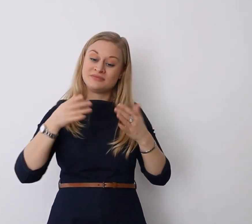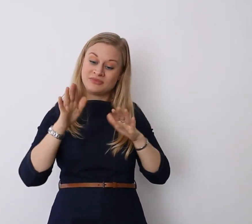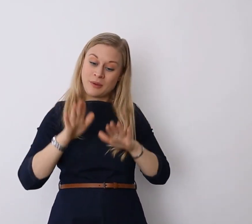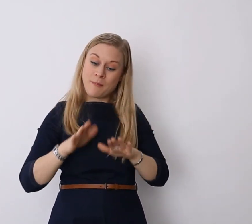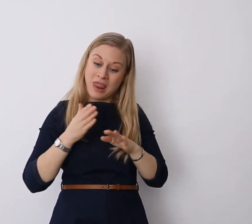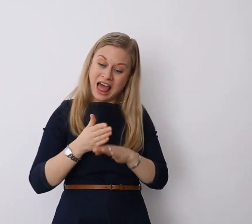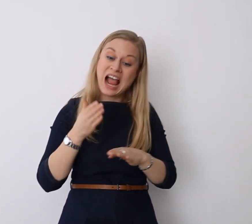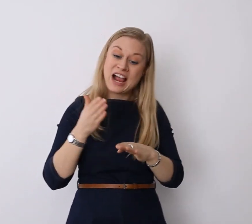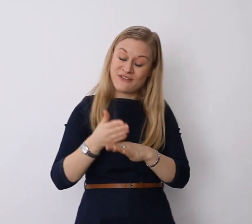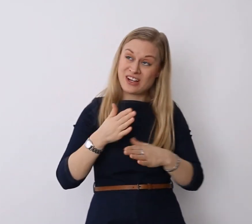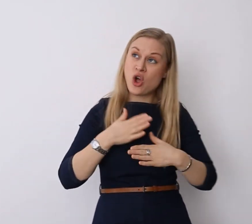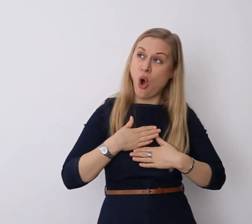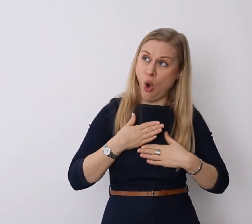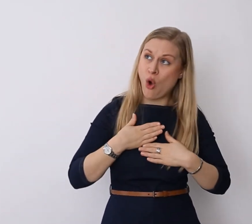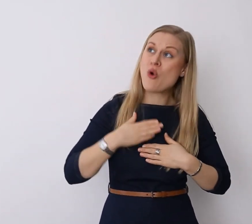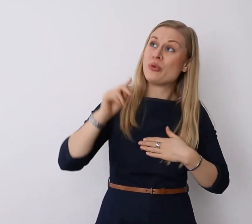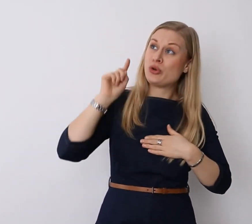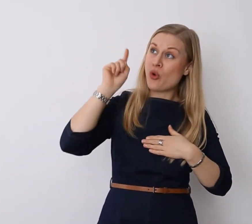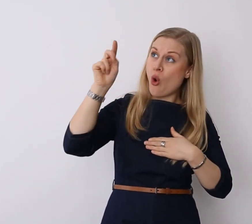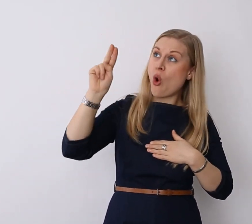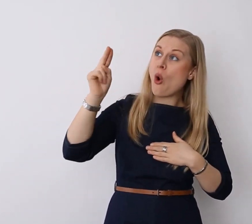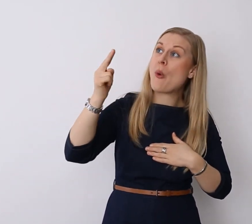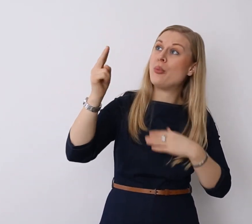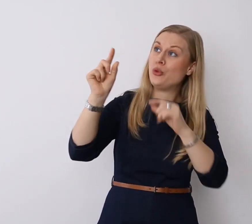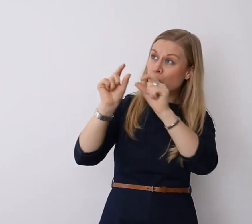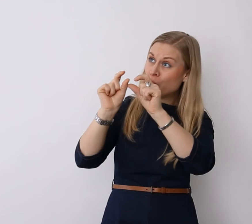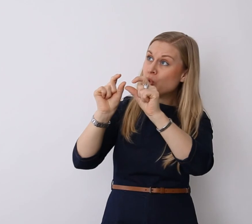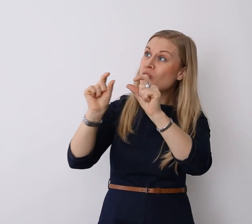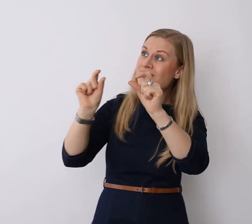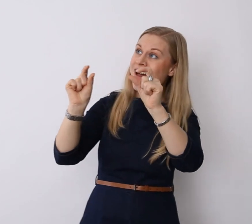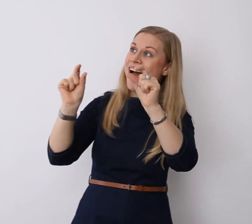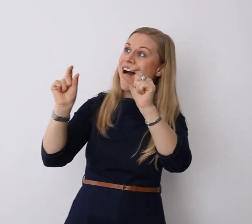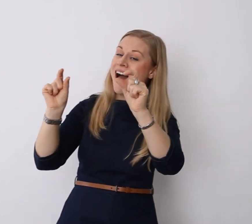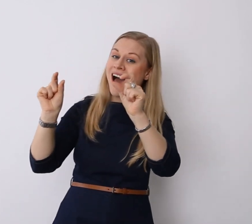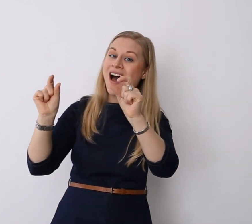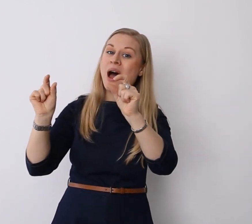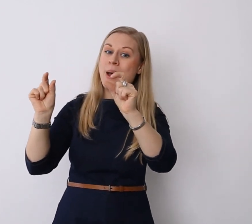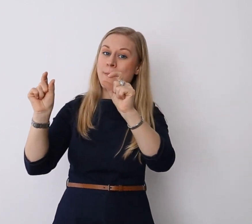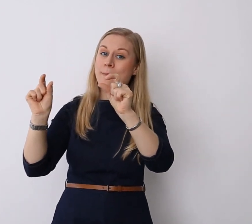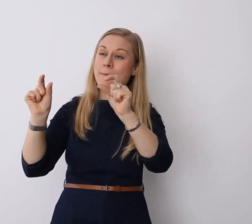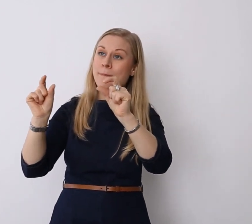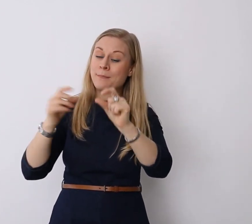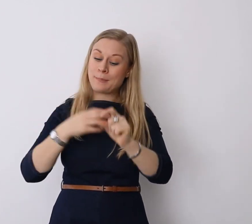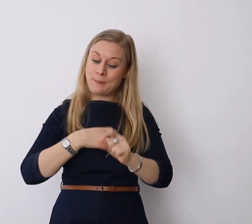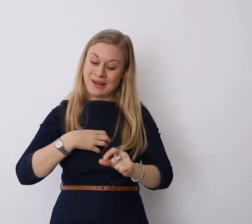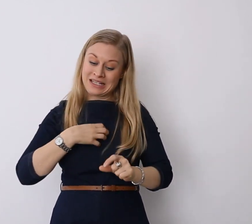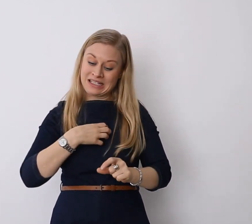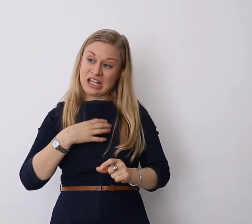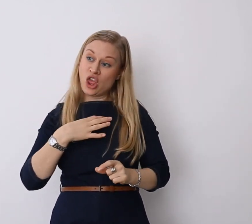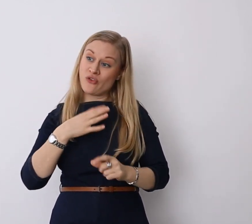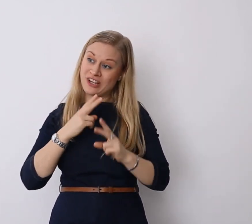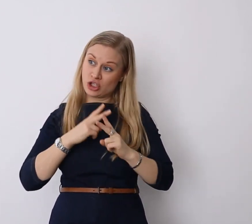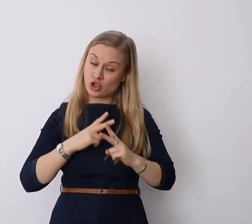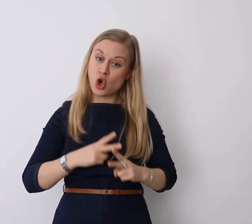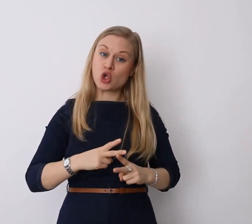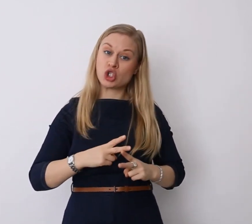dan blijf ik hopen op uw Naam. Mijn ziel vindt rust,